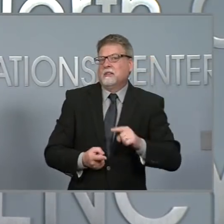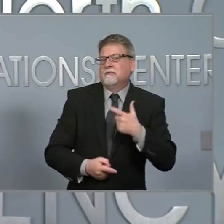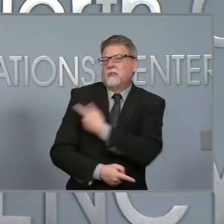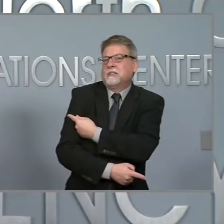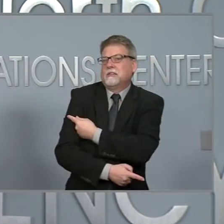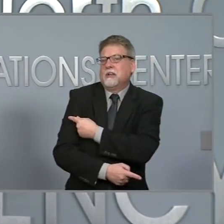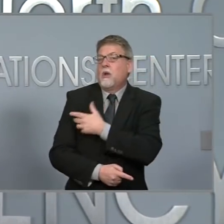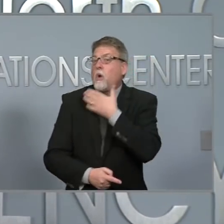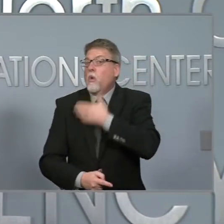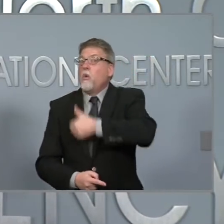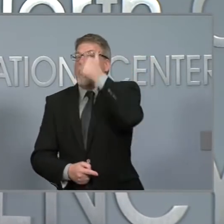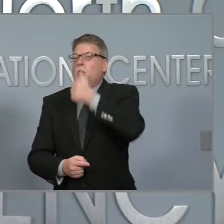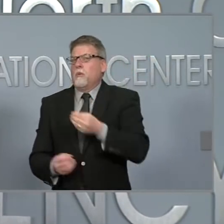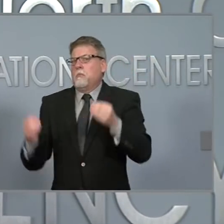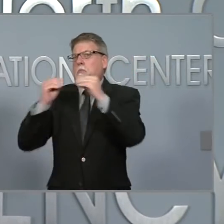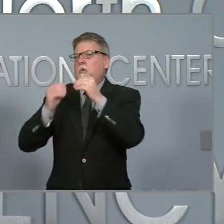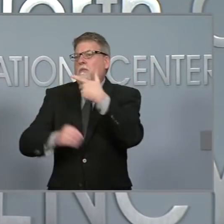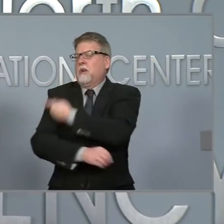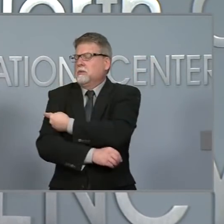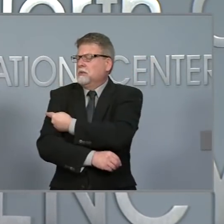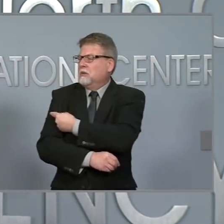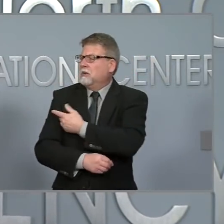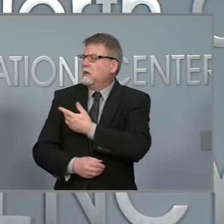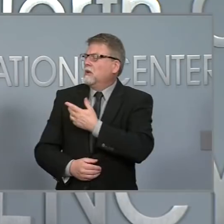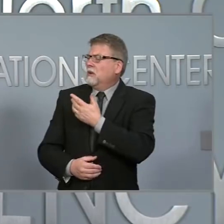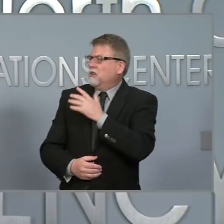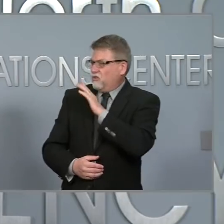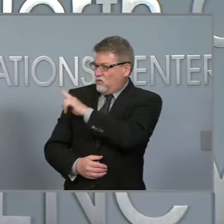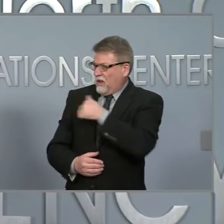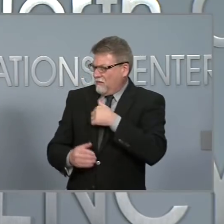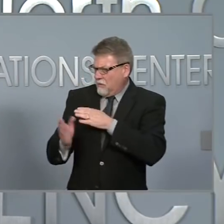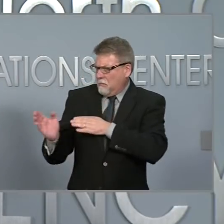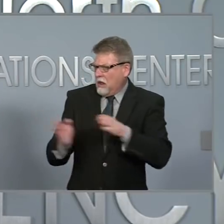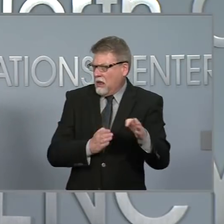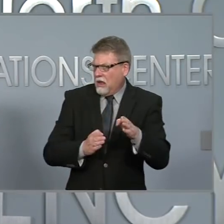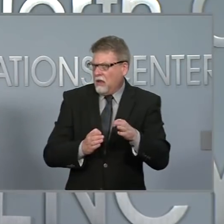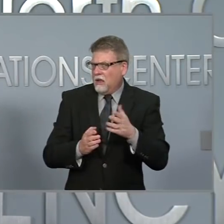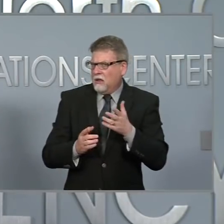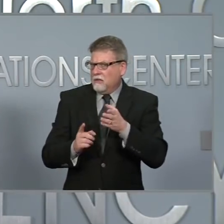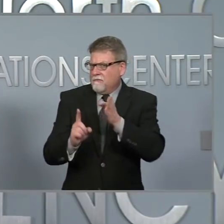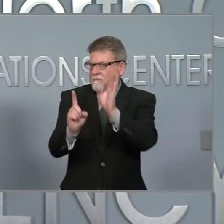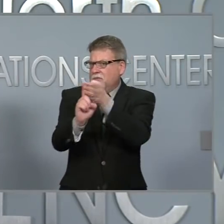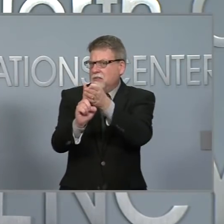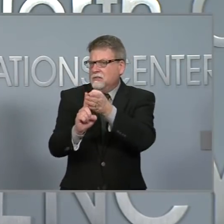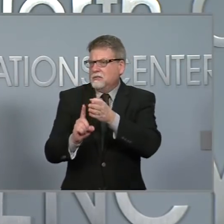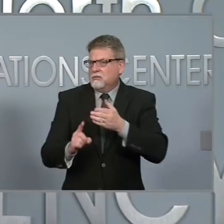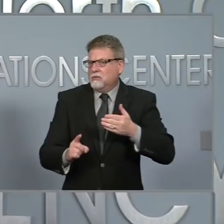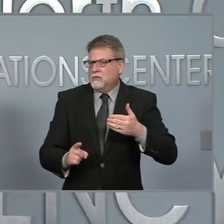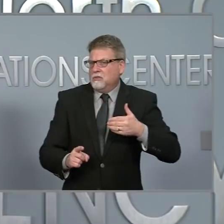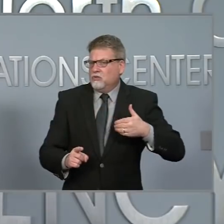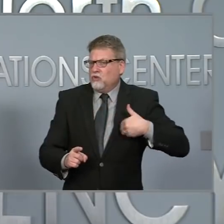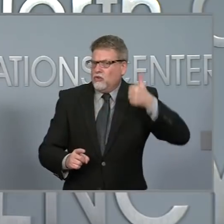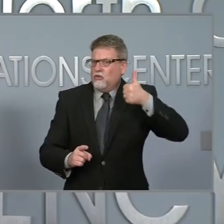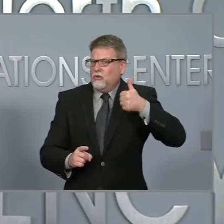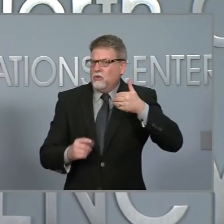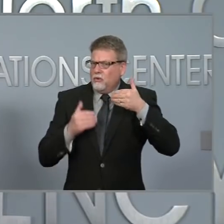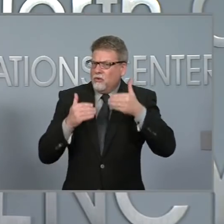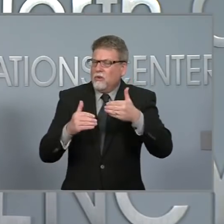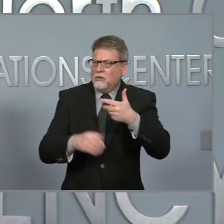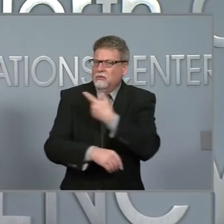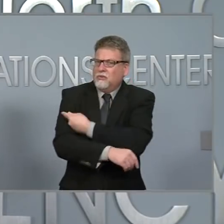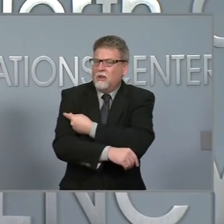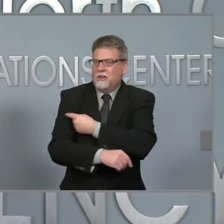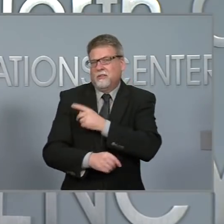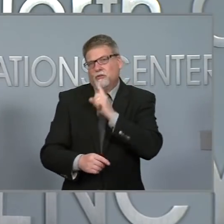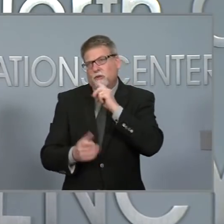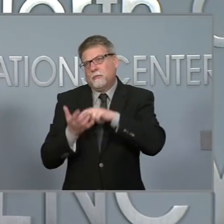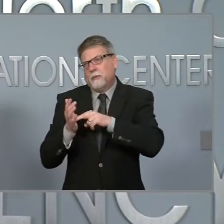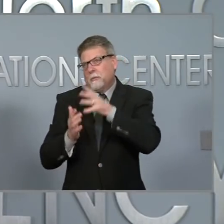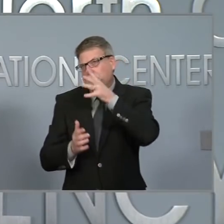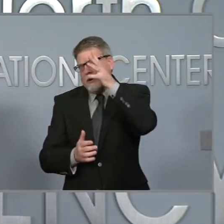métricas y hay una gran corva